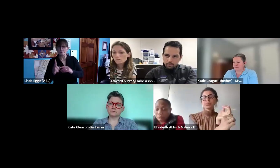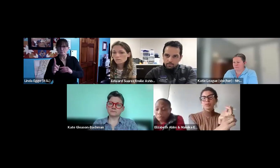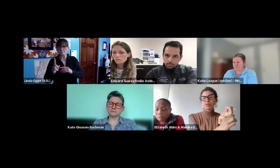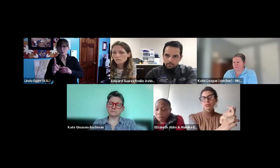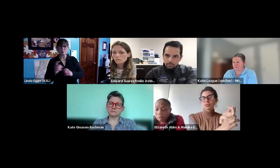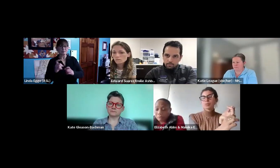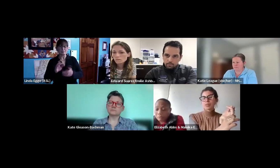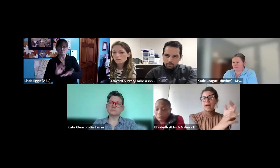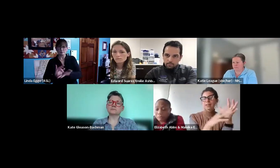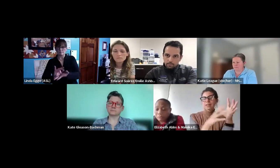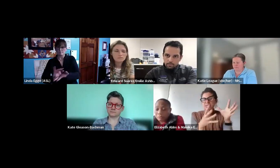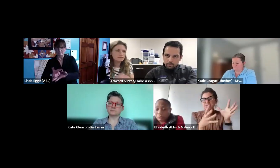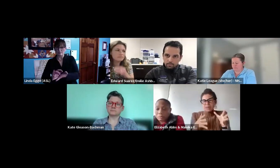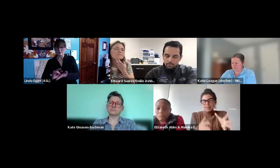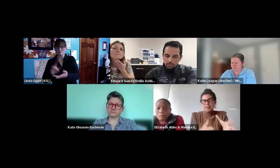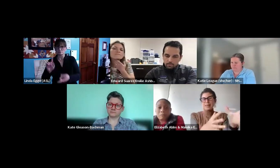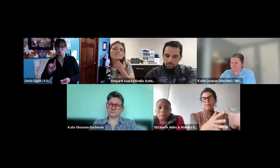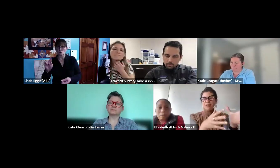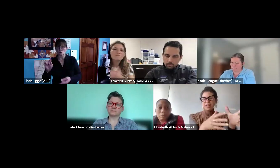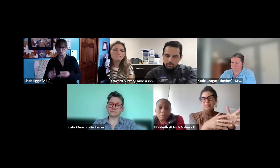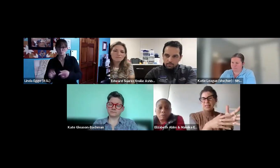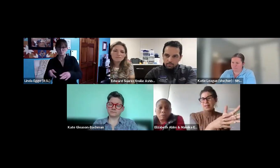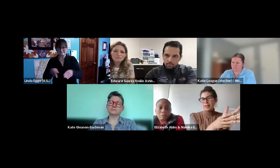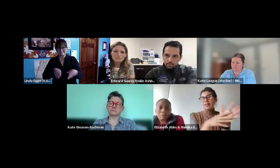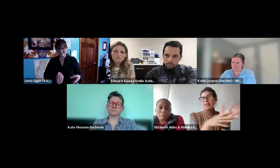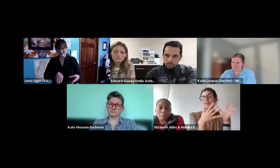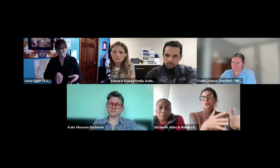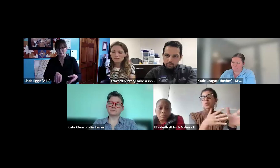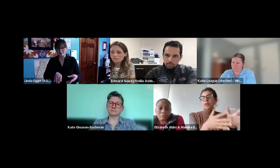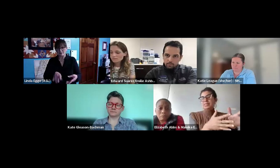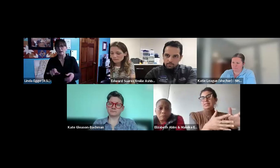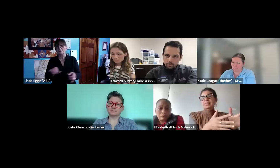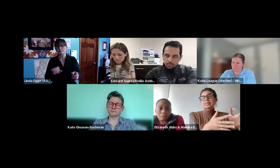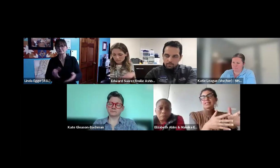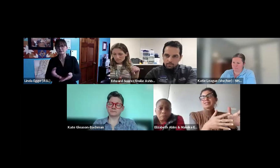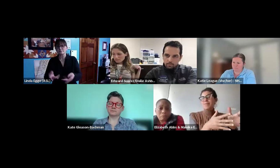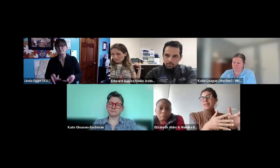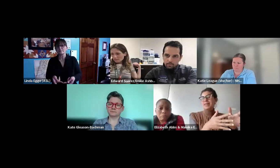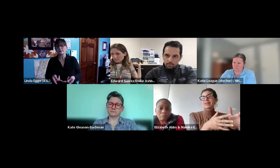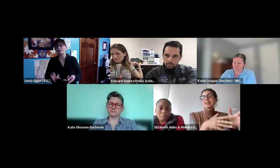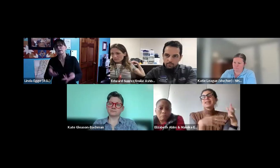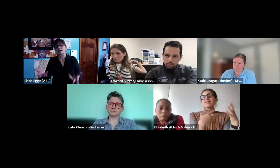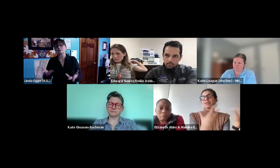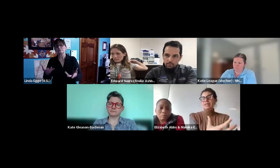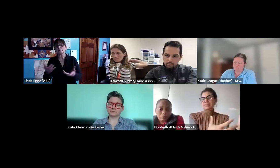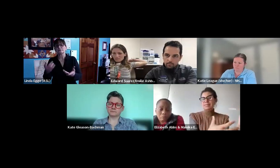y tratar de planificar tiempos específicos para cada solicitante. Si tienes varios clientes,